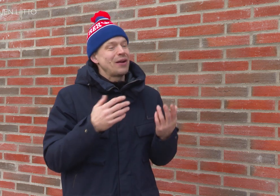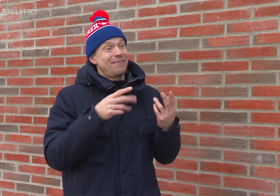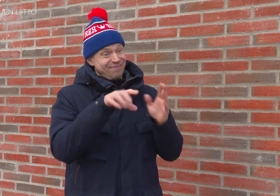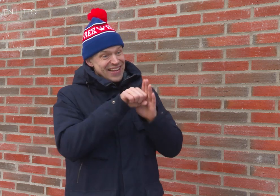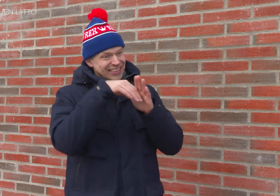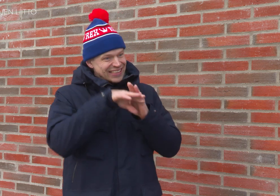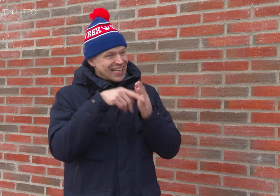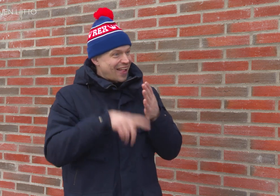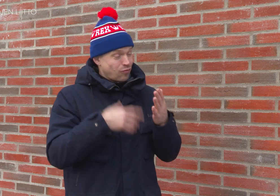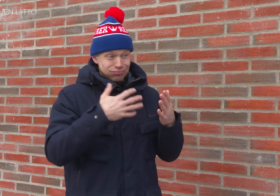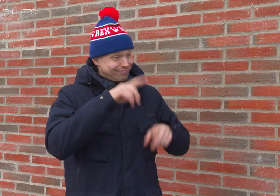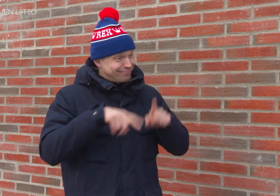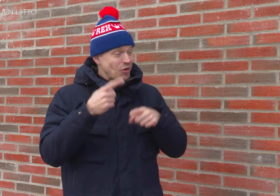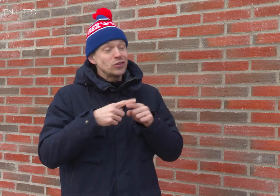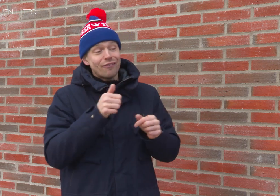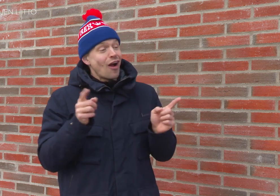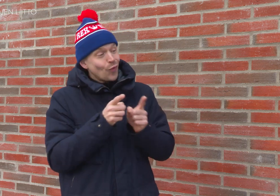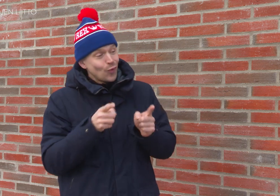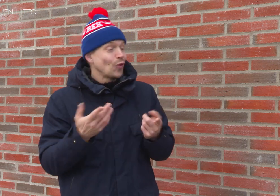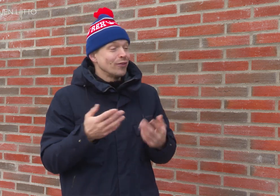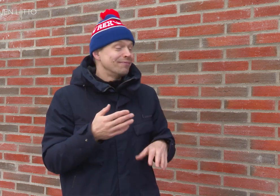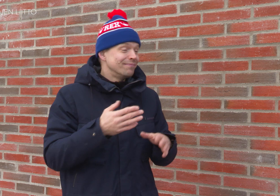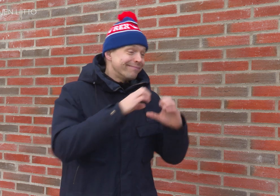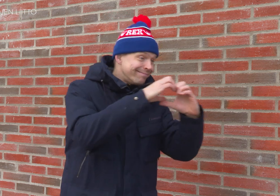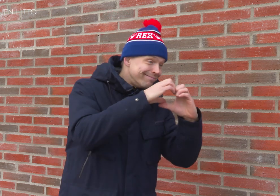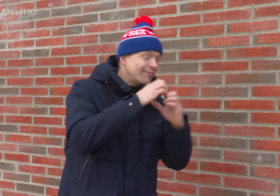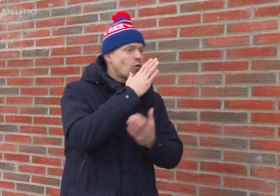Viestien sisältö on vaihdellut ytimekkäistä sydänmerkeistä -